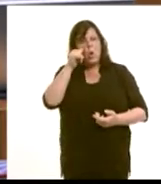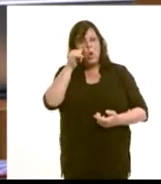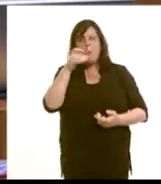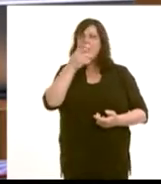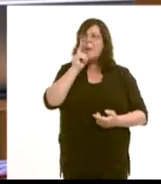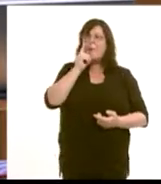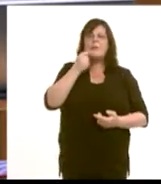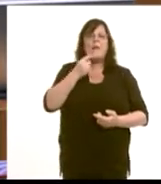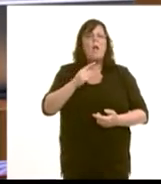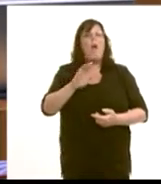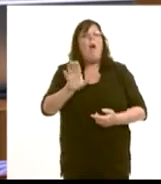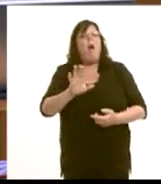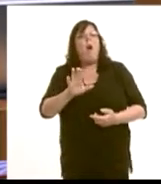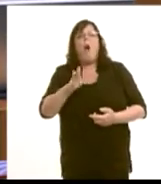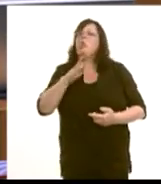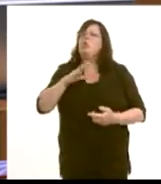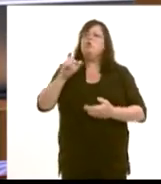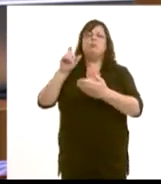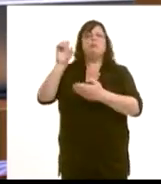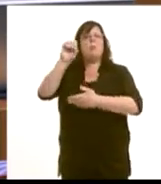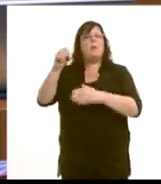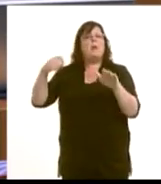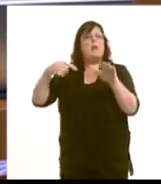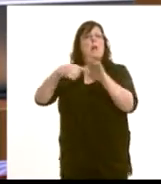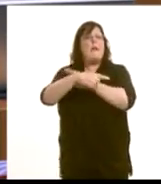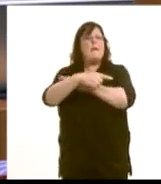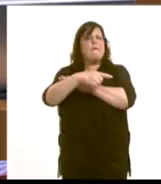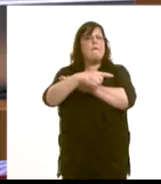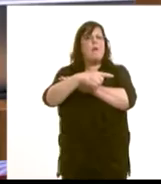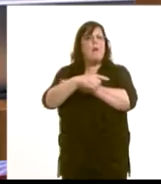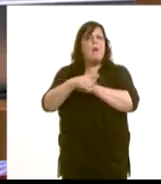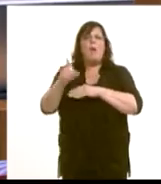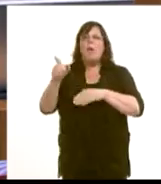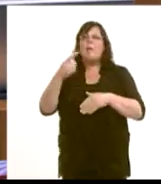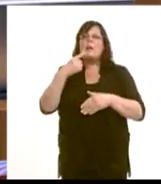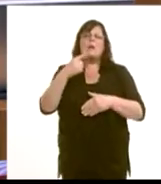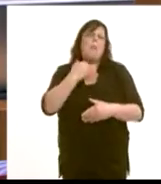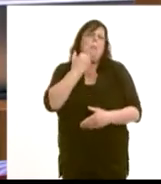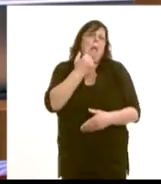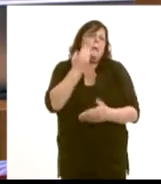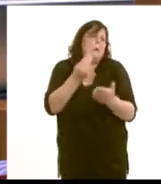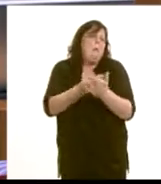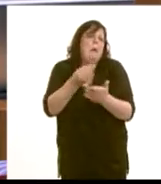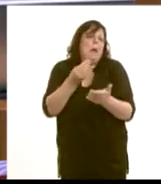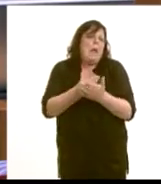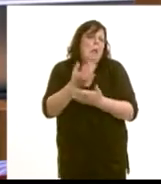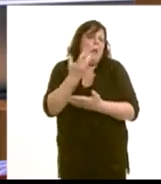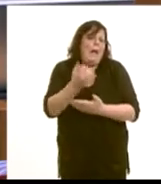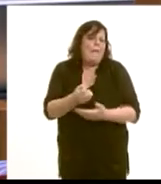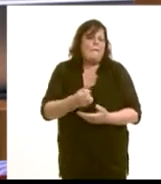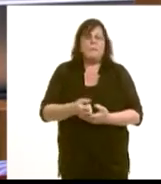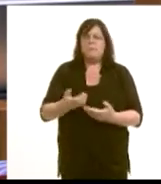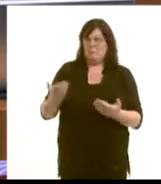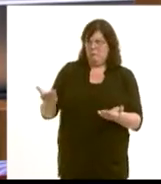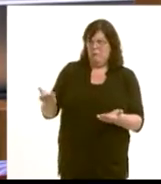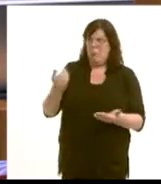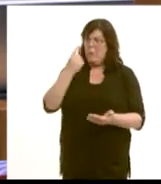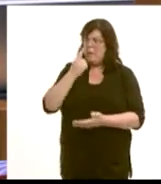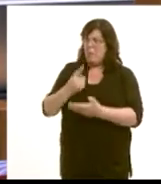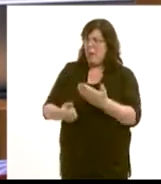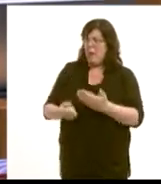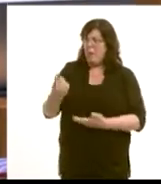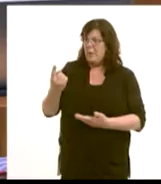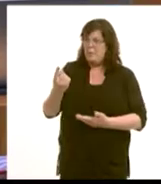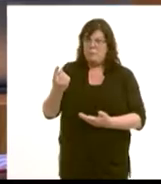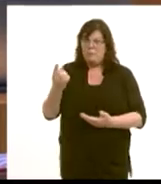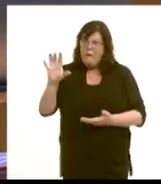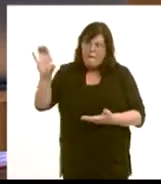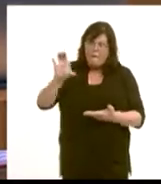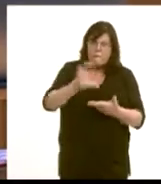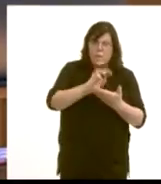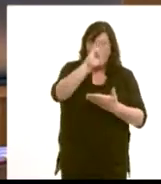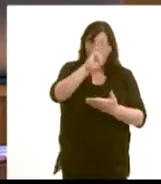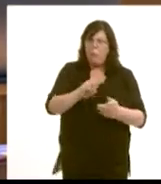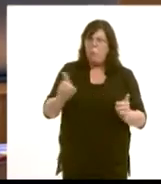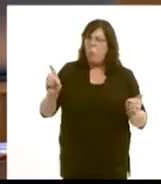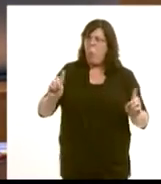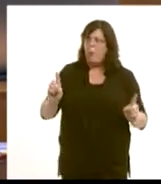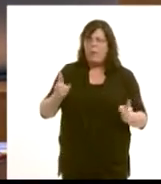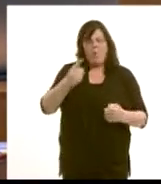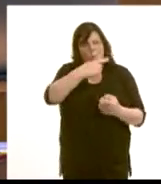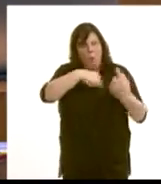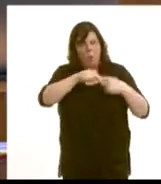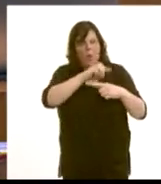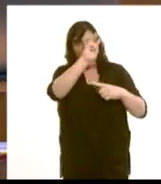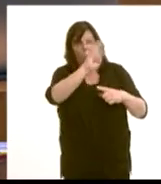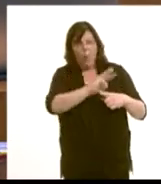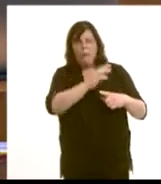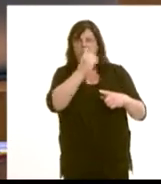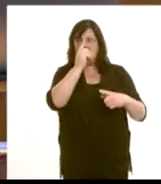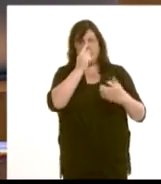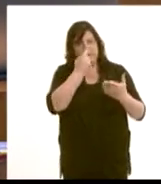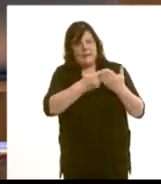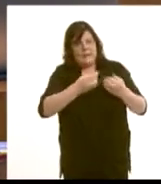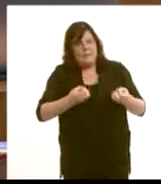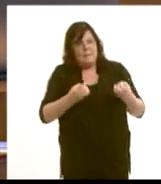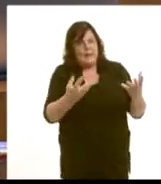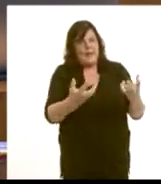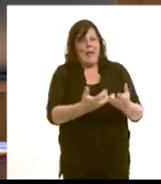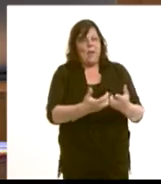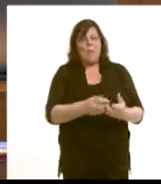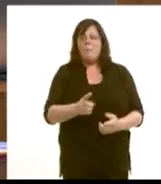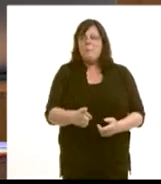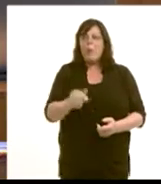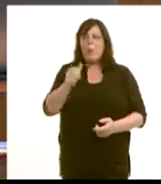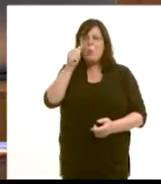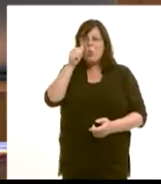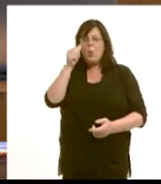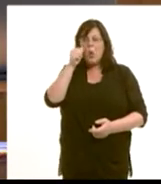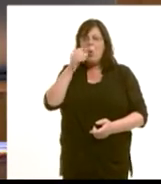o ryw ëMarshall planí ar gyfer economi Cymru rydym ni wedi ei grybwyll fel plaid?